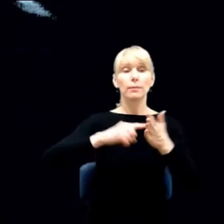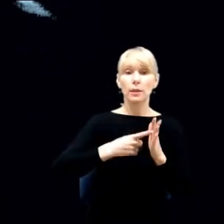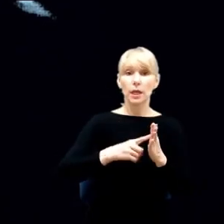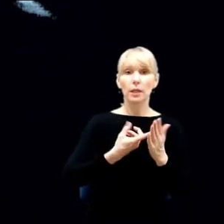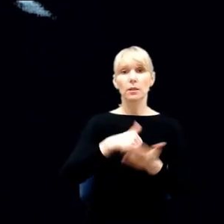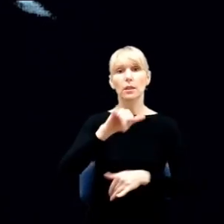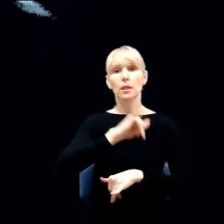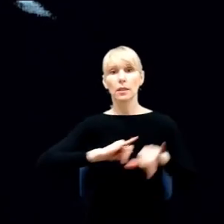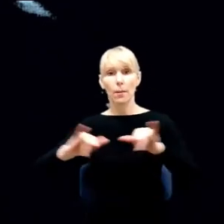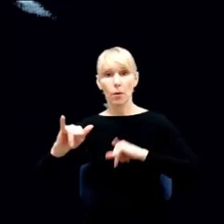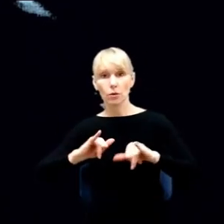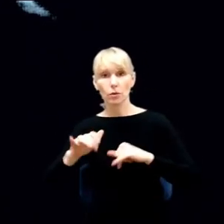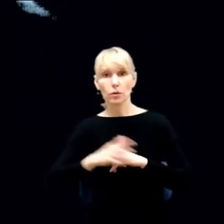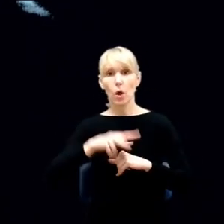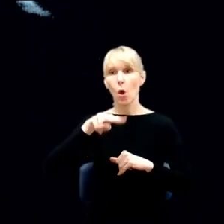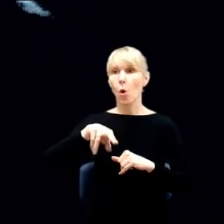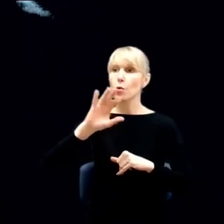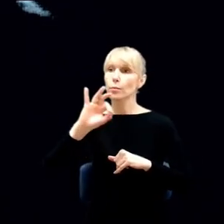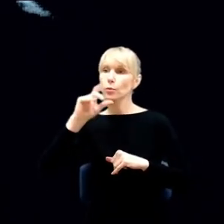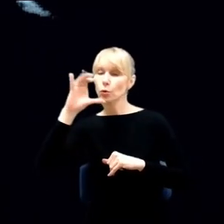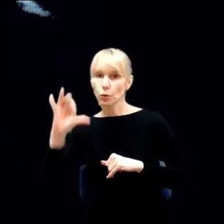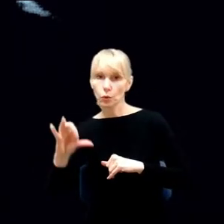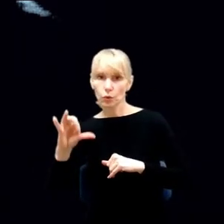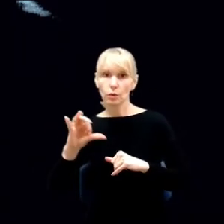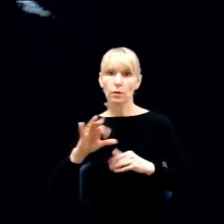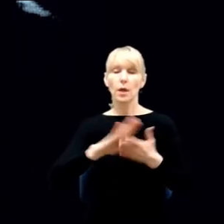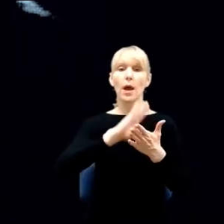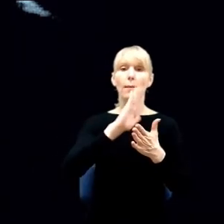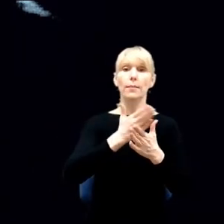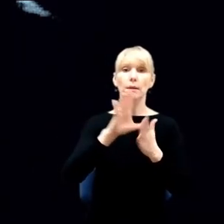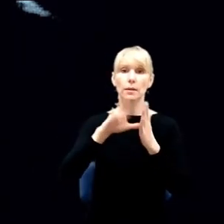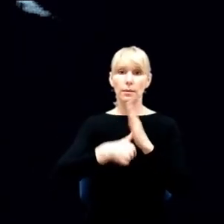UrbNews oraz Międzymiastowo Klub Jagielloński.